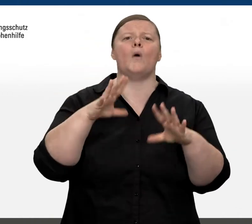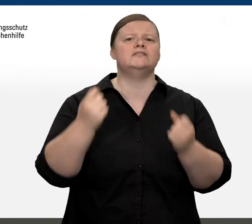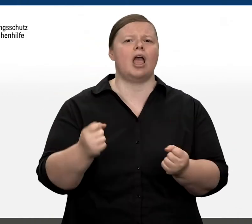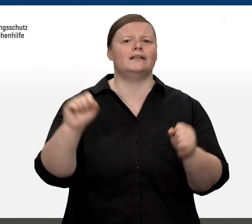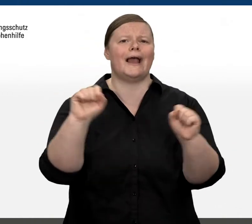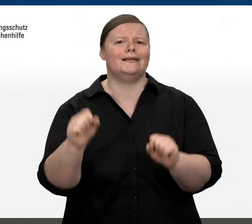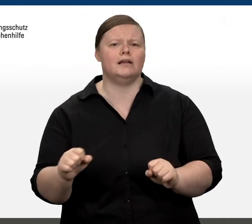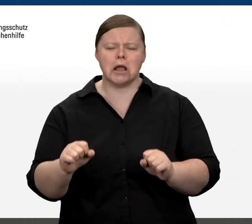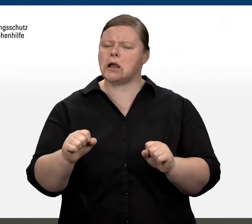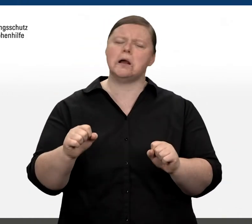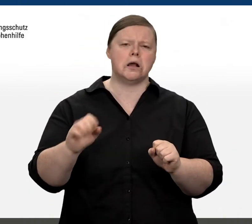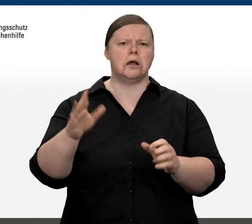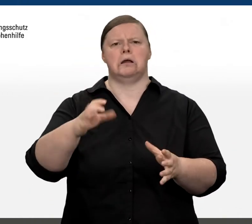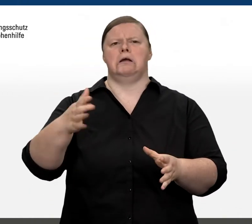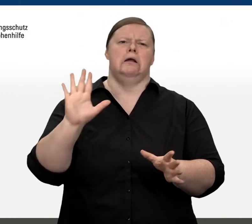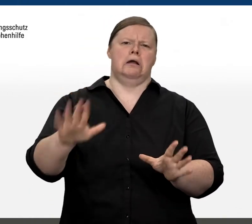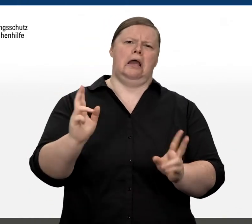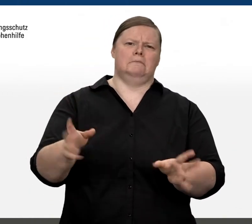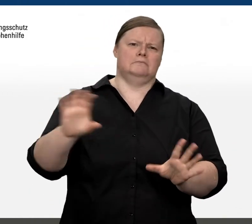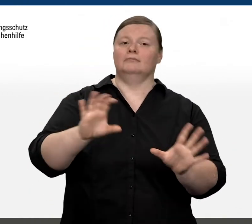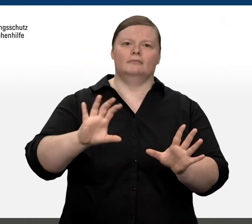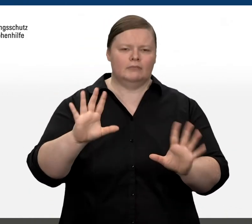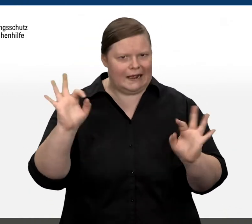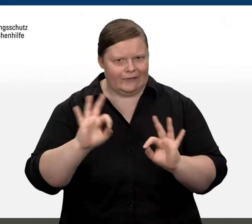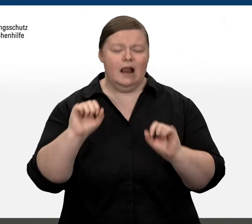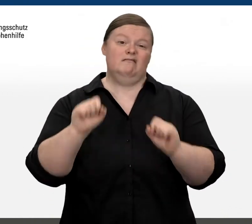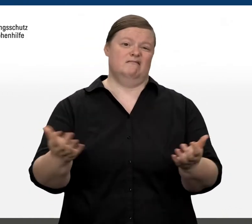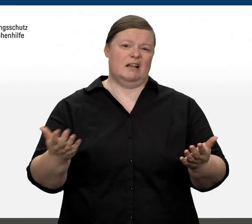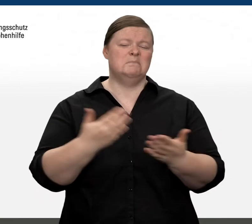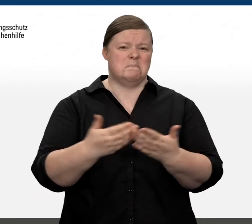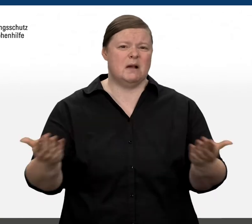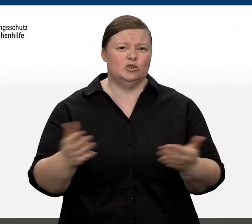daheim mit Haushaltsreinigern kann gefährlich werden.